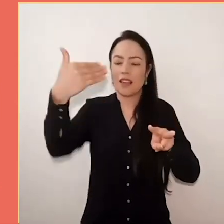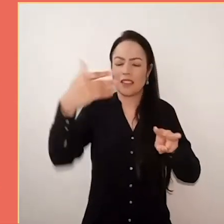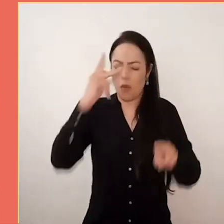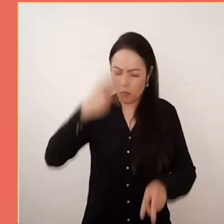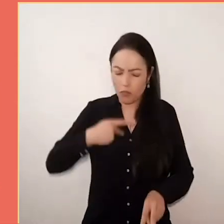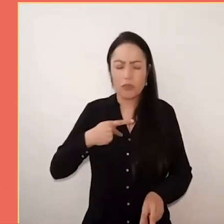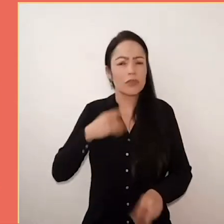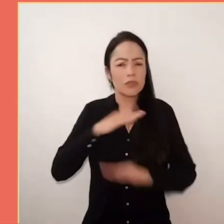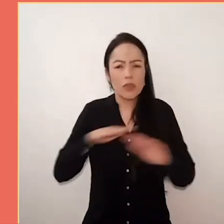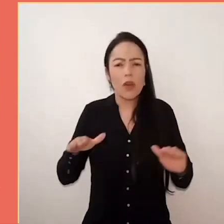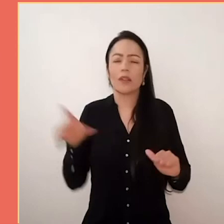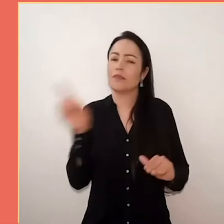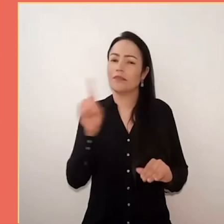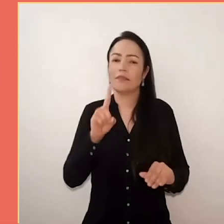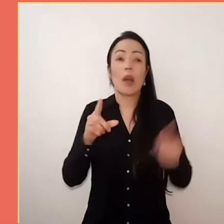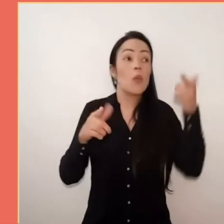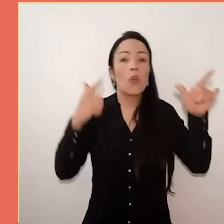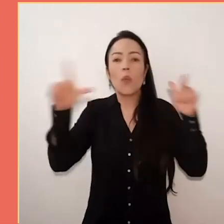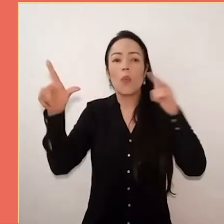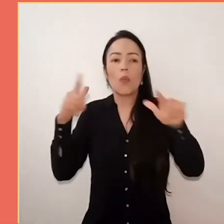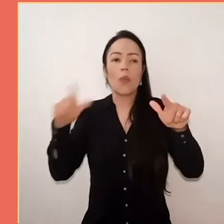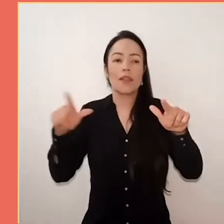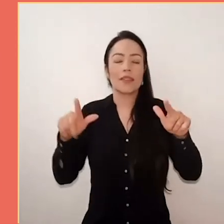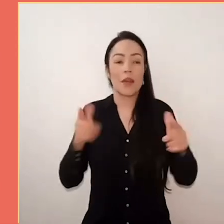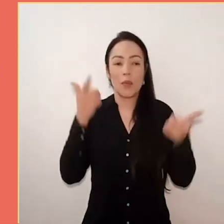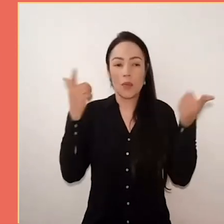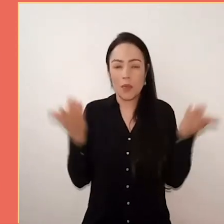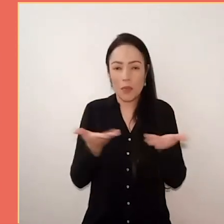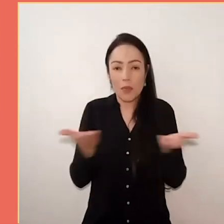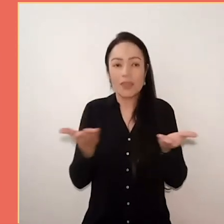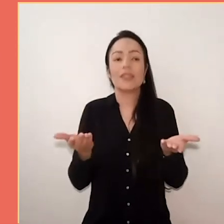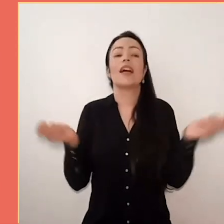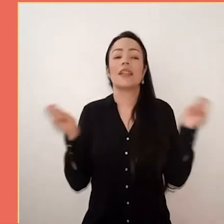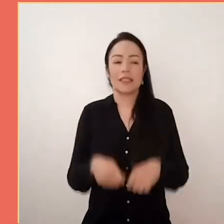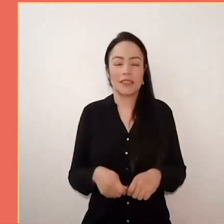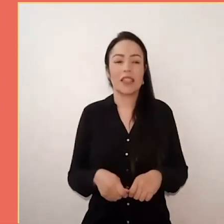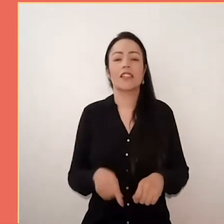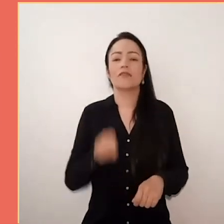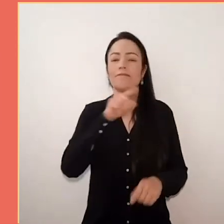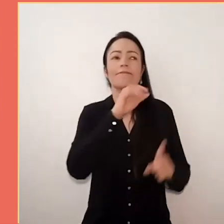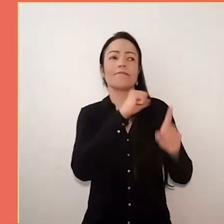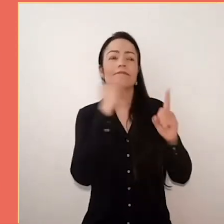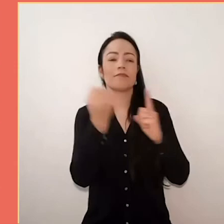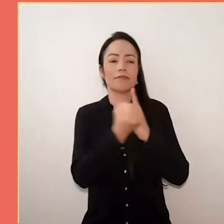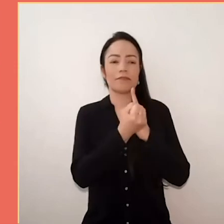Porque a gente consegue hoje dentro dessa sociedade como ela está